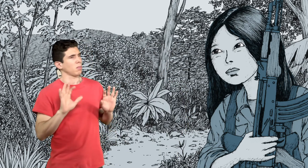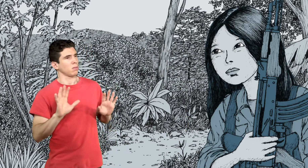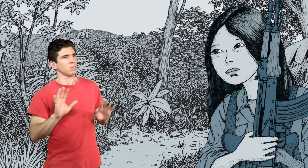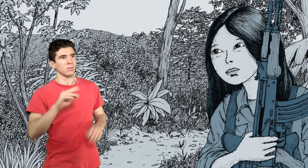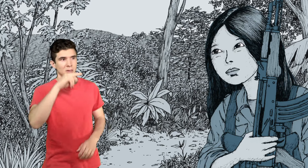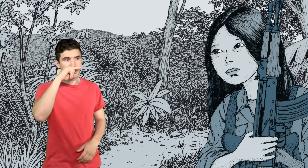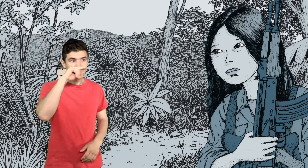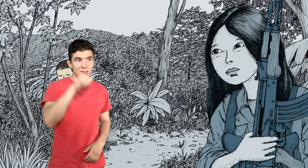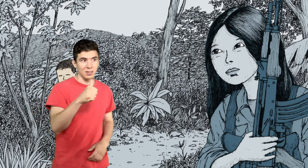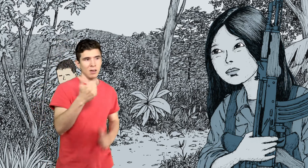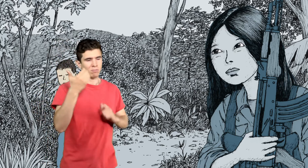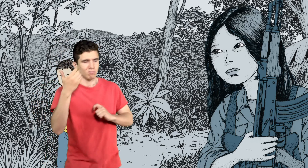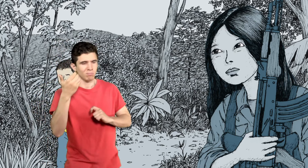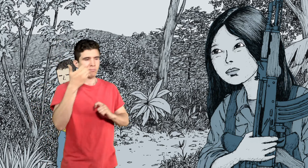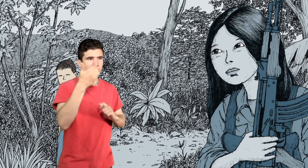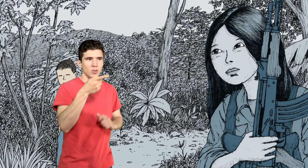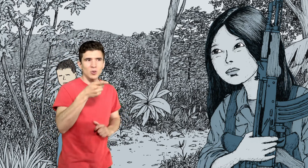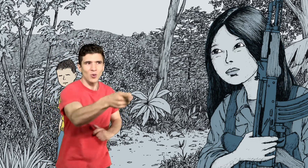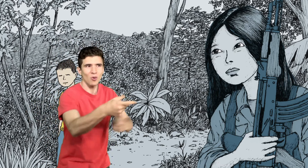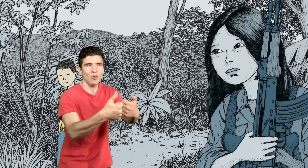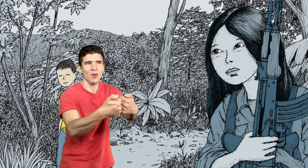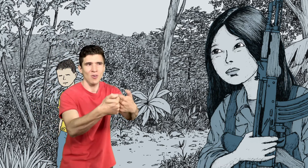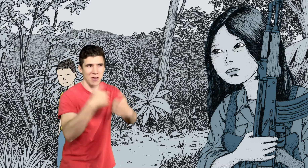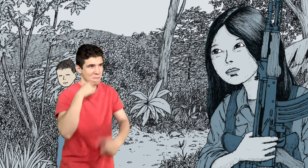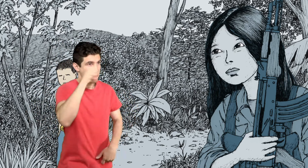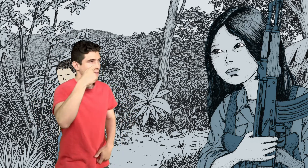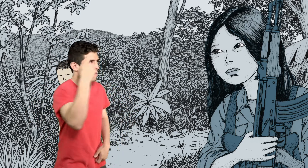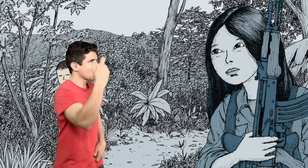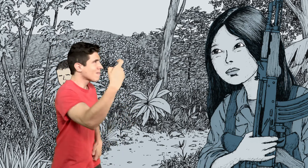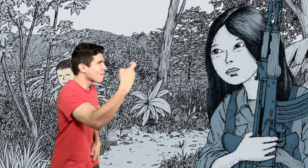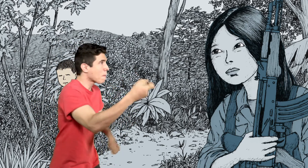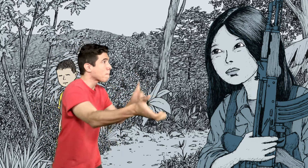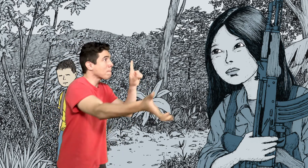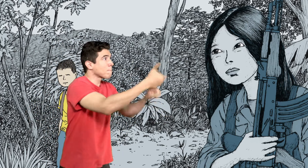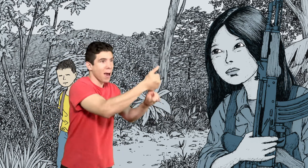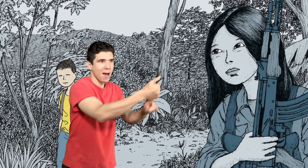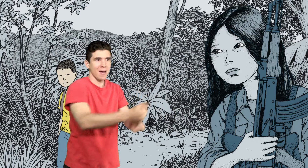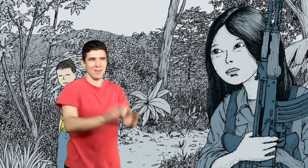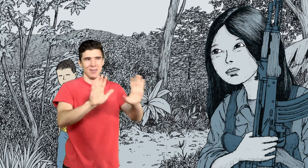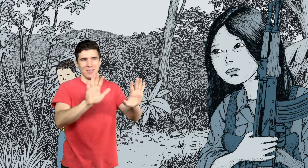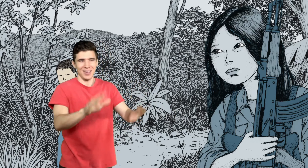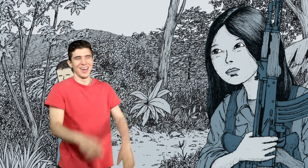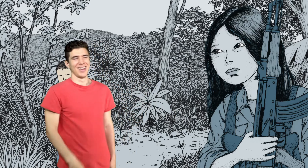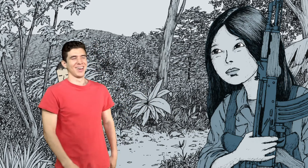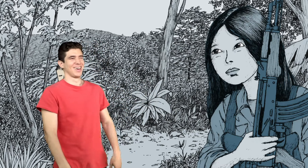Nadie, pero esa niña es tu novia, así que tranquilo, mañana te la ayudo a buscar hasta que la encuentre.